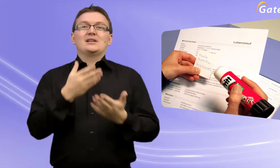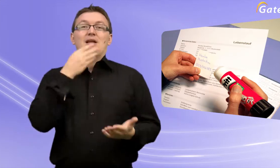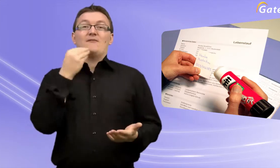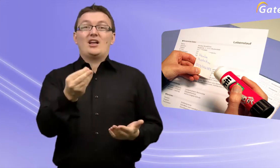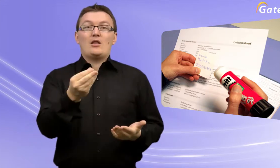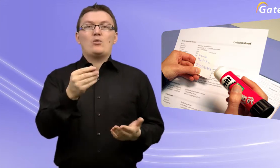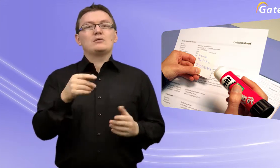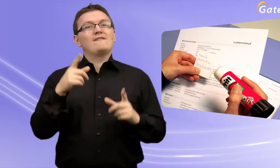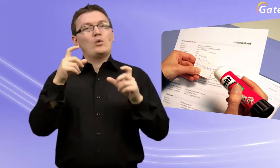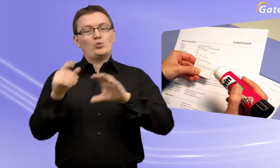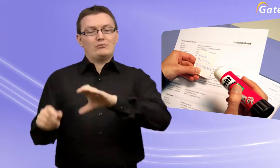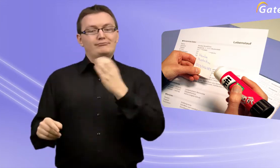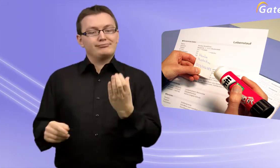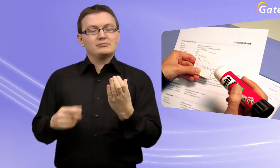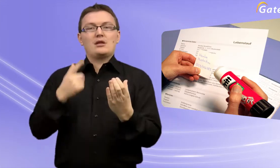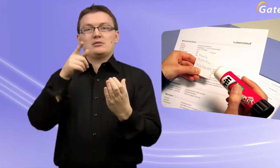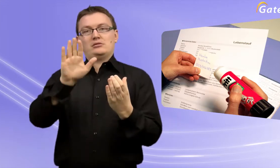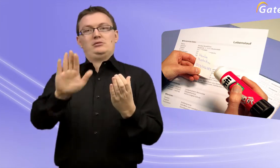Daher empfehlen wir, auf die Rückseite des Fotos